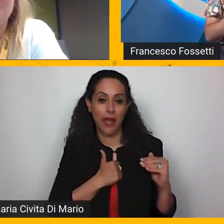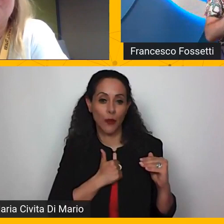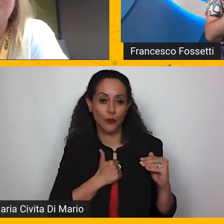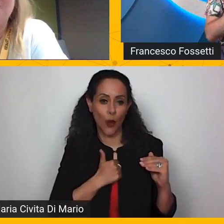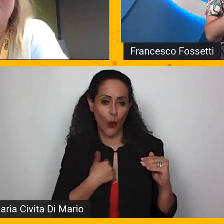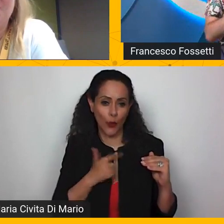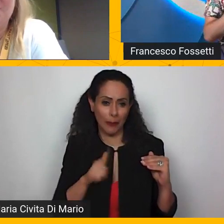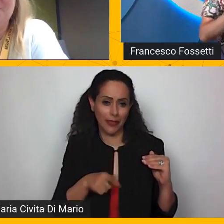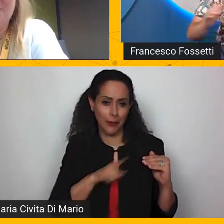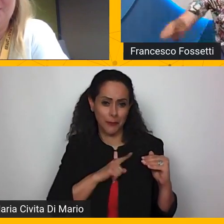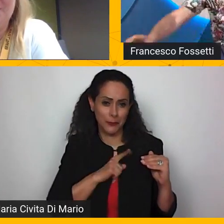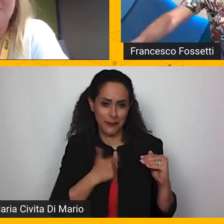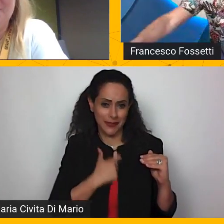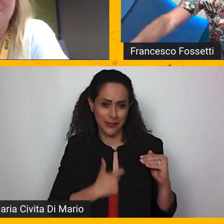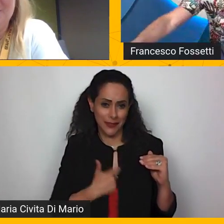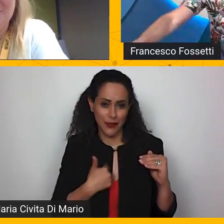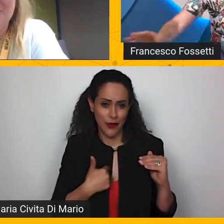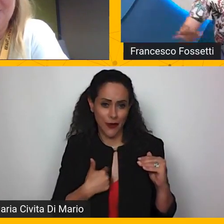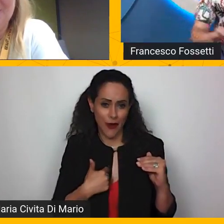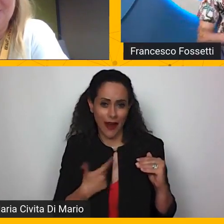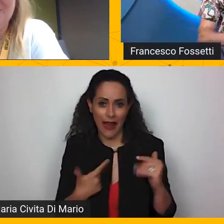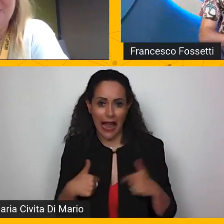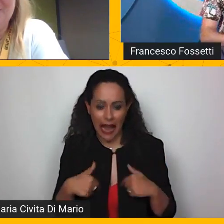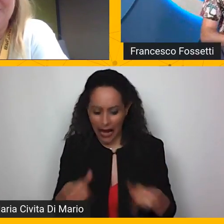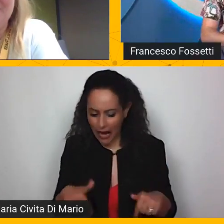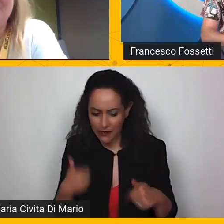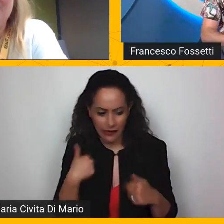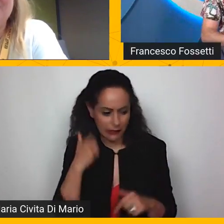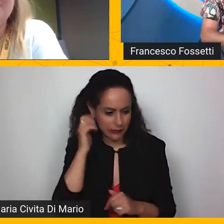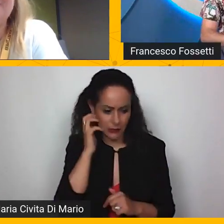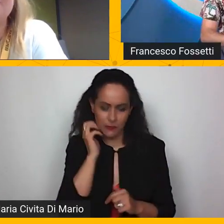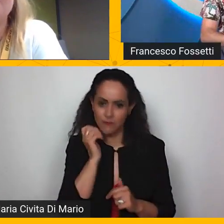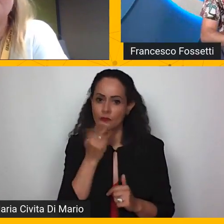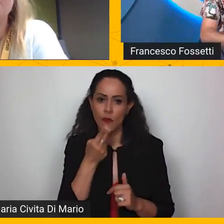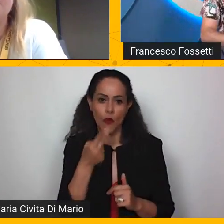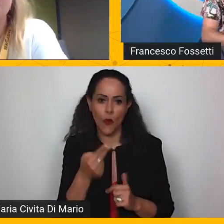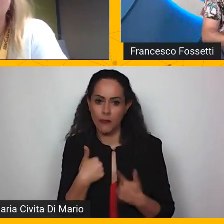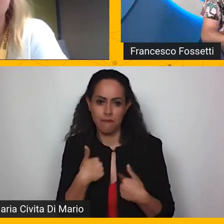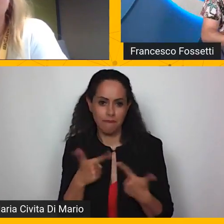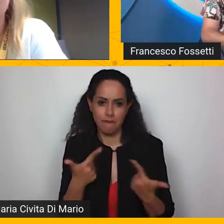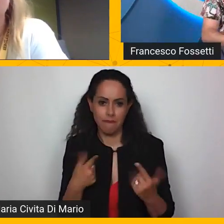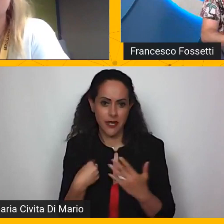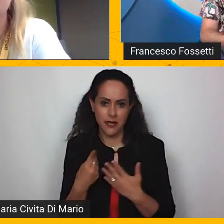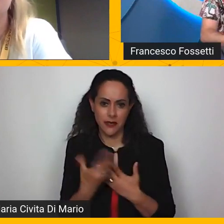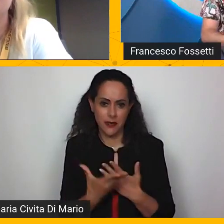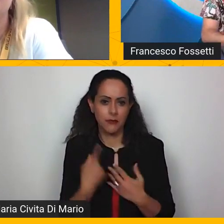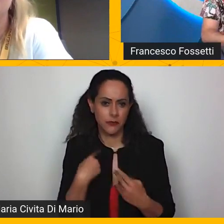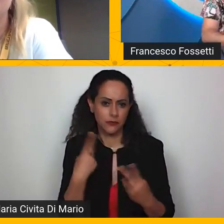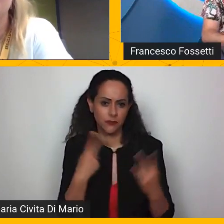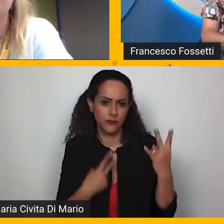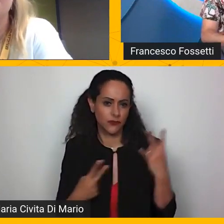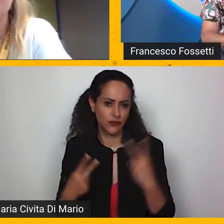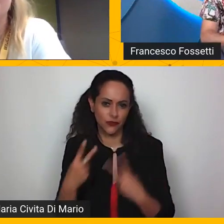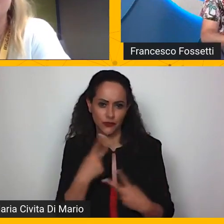tempo autonomamente non non non